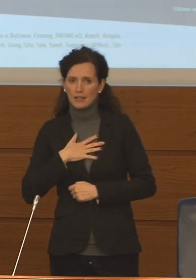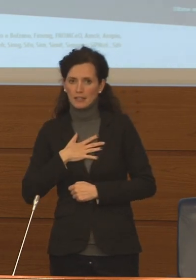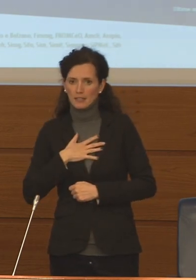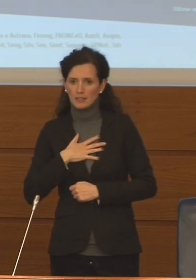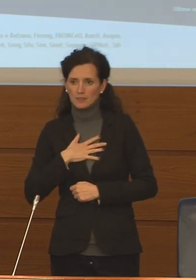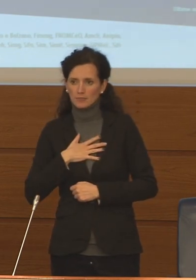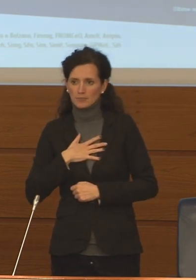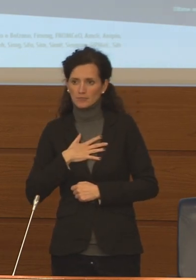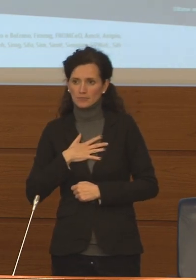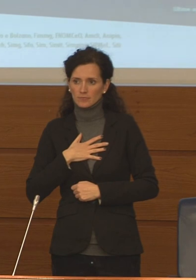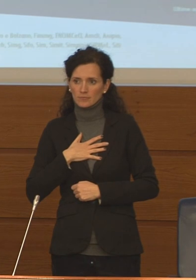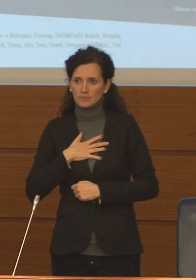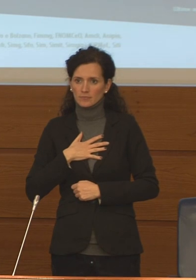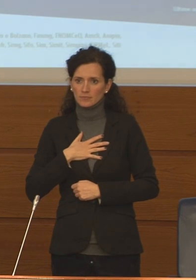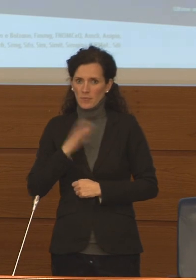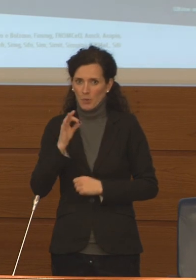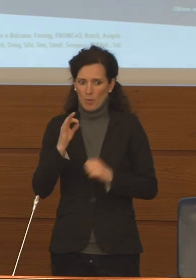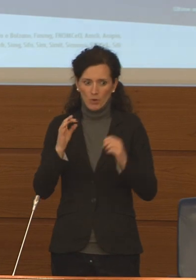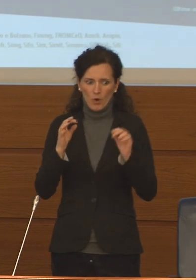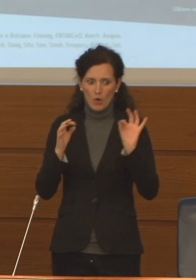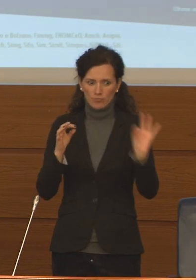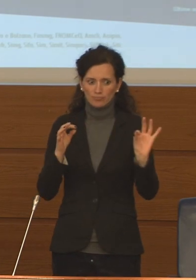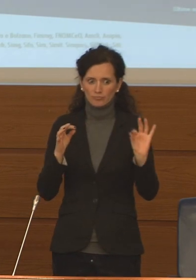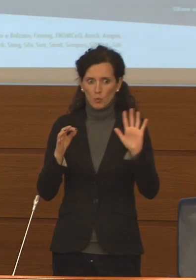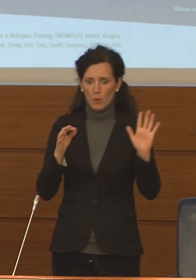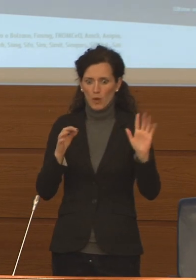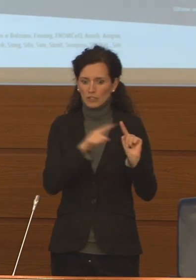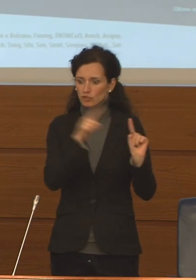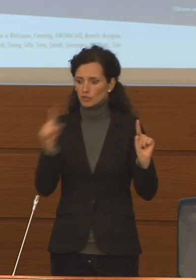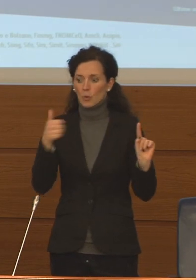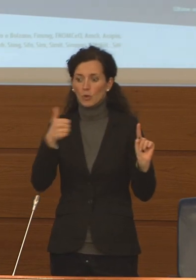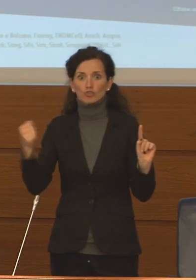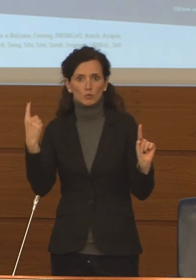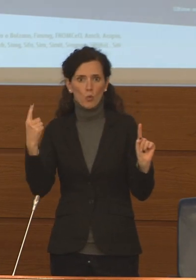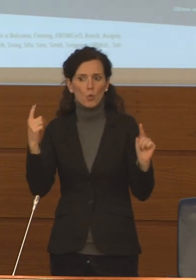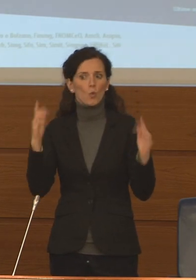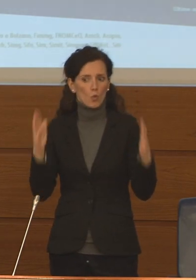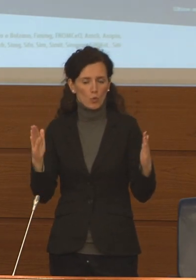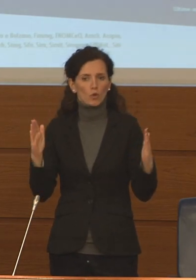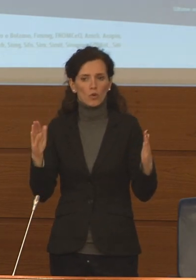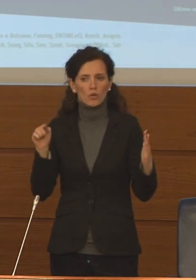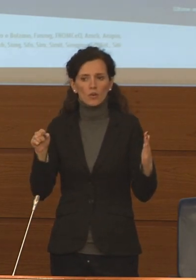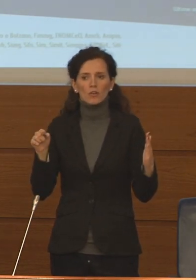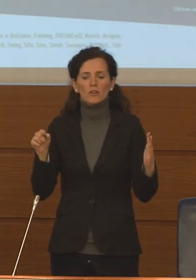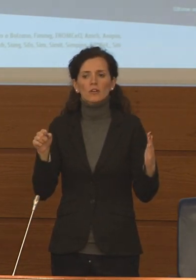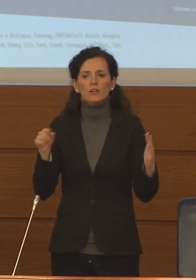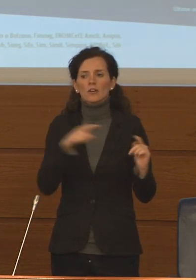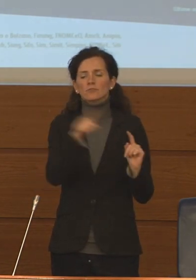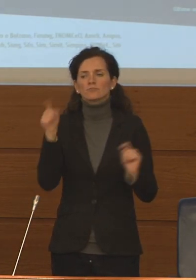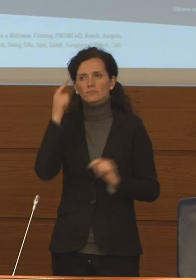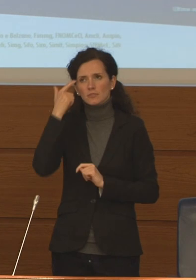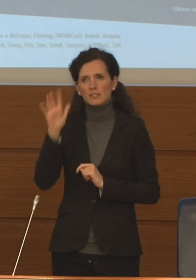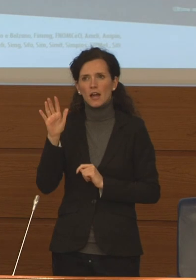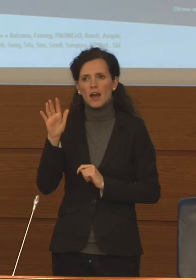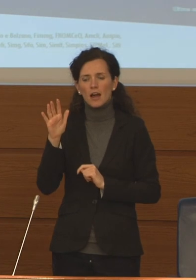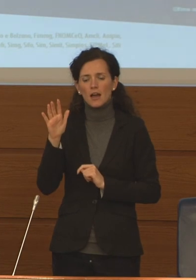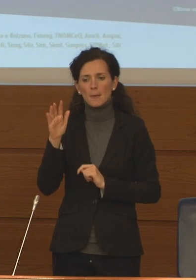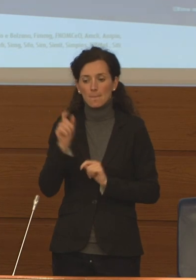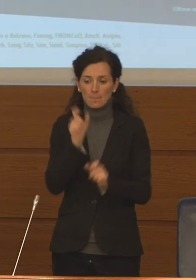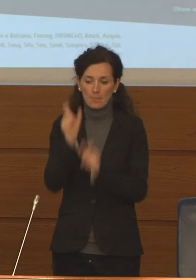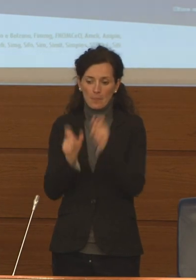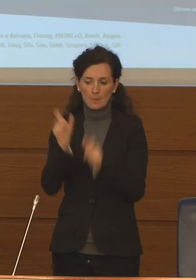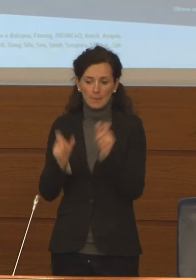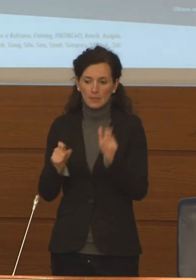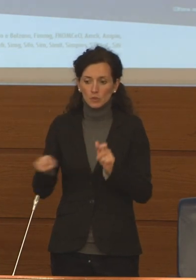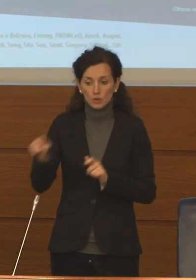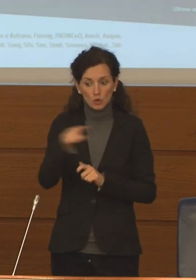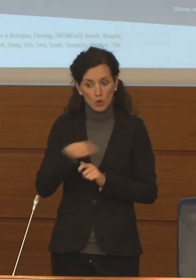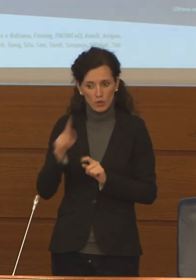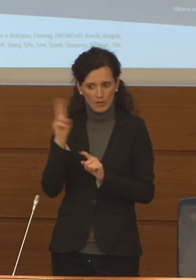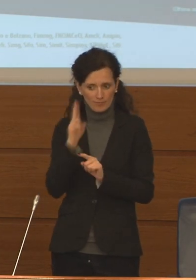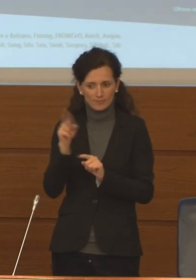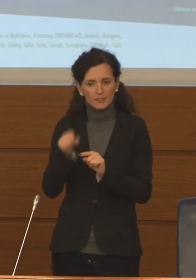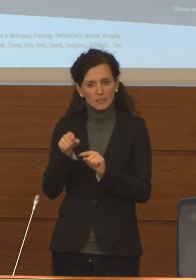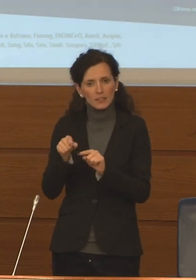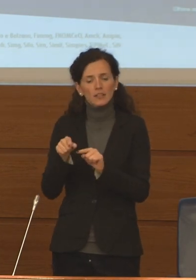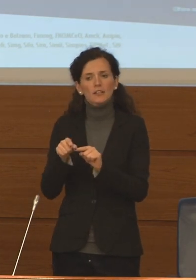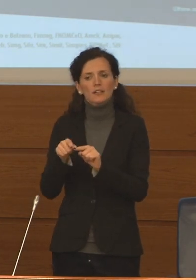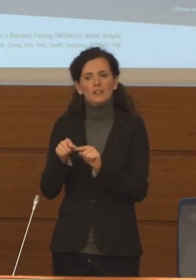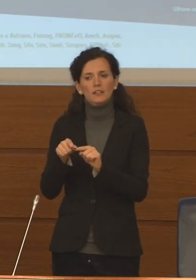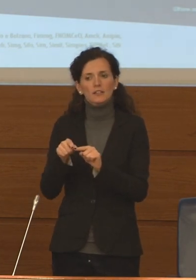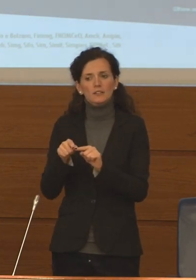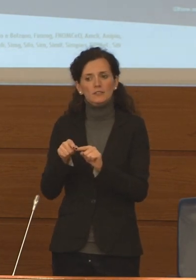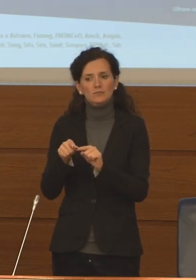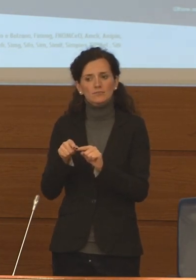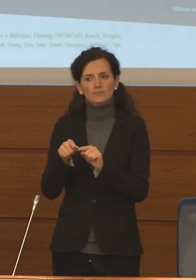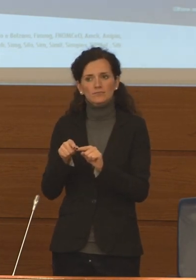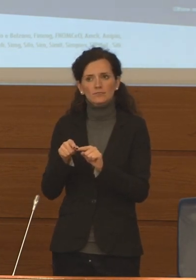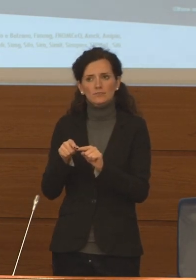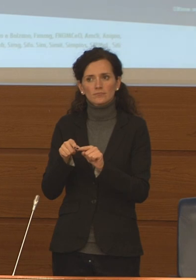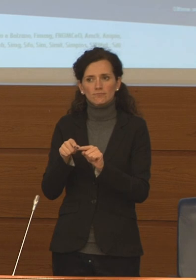Sono i due estremi, prevalentemente come sapete sono persone che hanno più di 70 anni